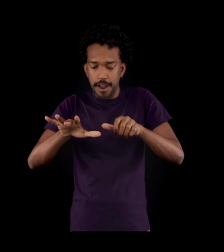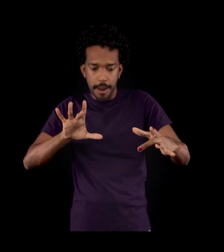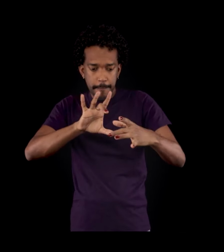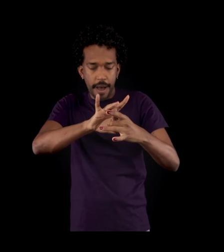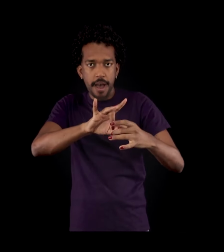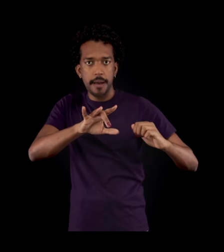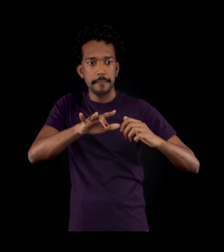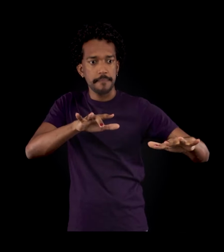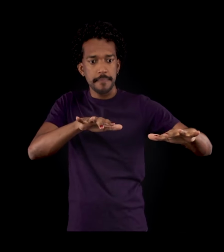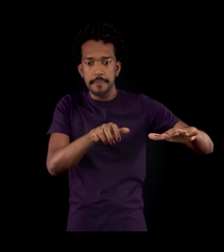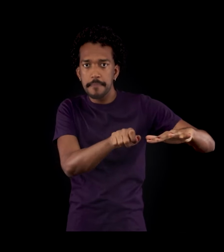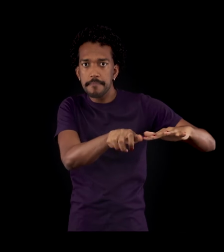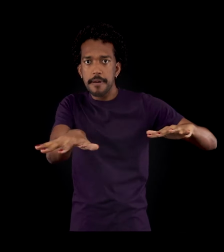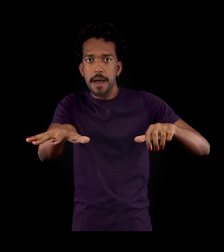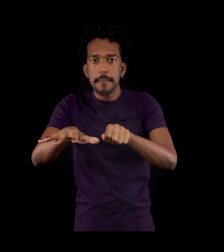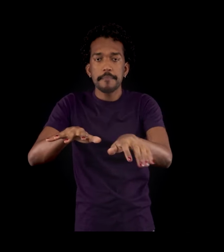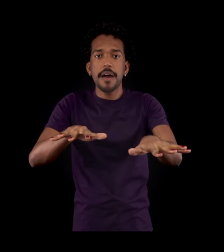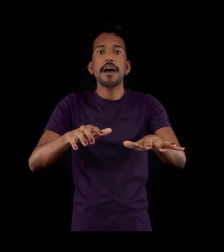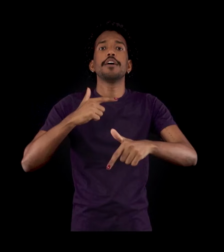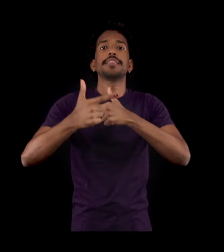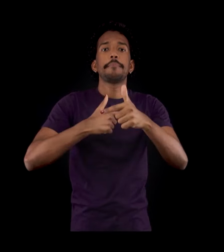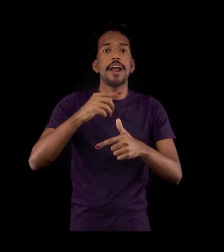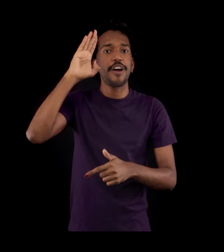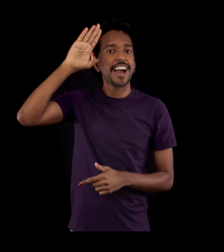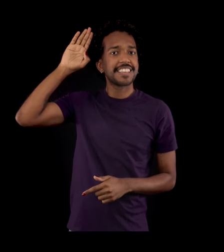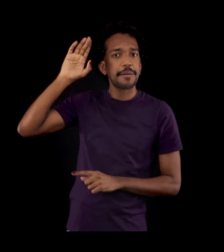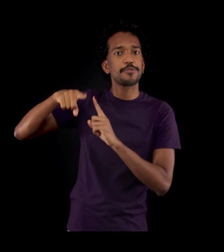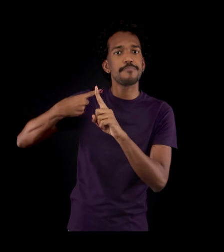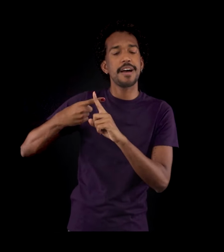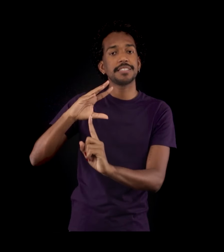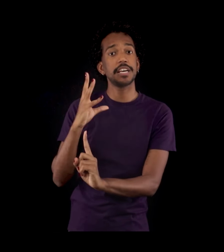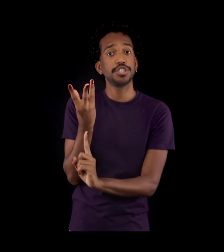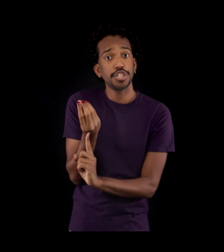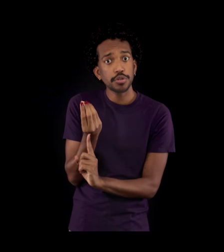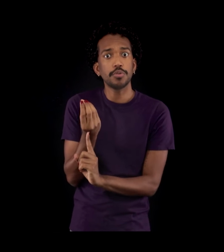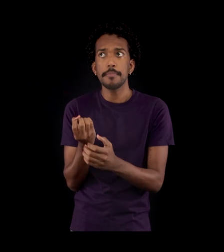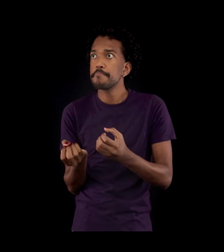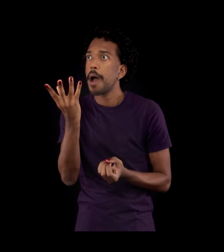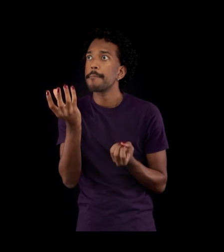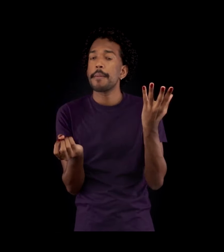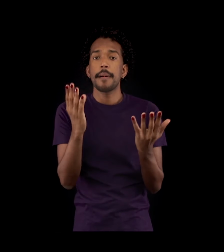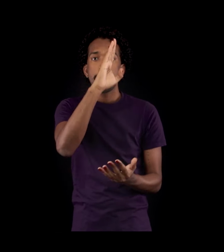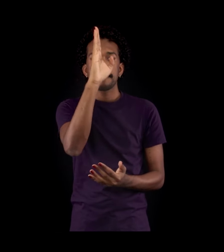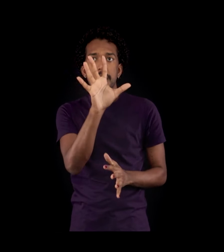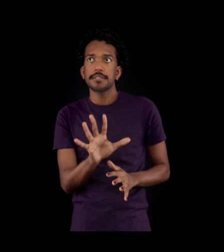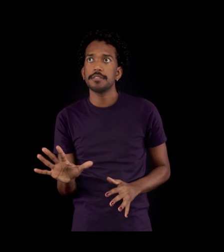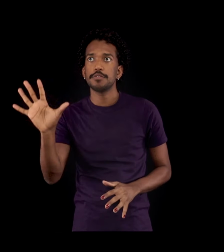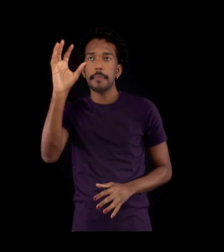acadêmicos e artísticos realizados por todo o país pelos autores deste livro.